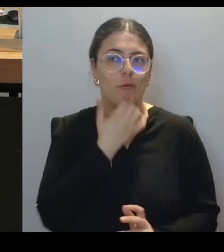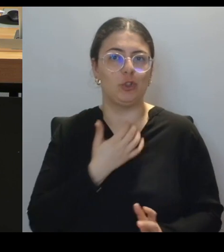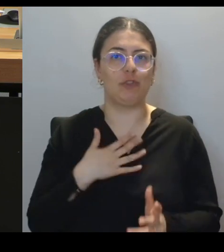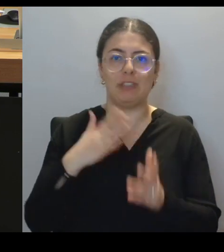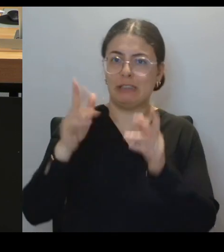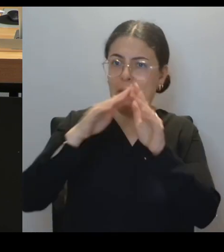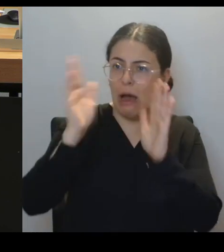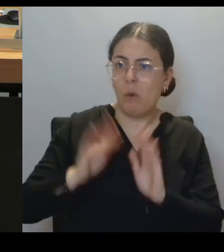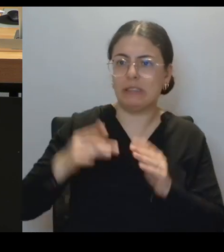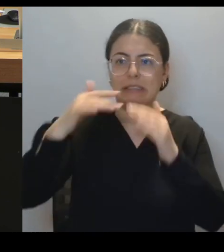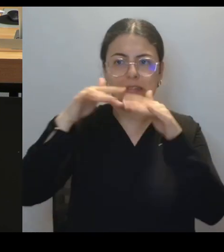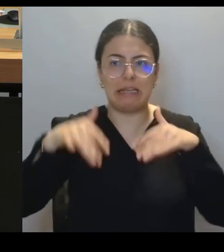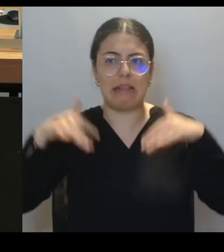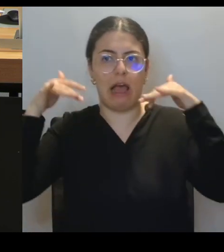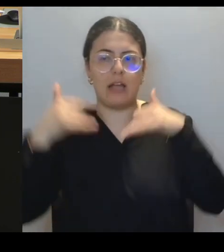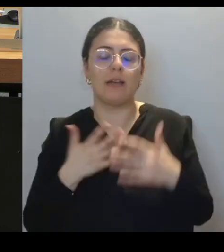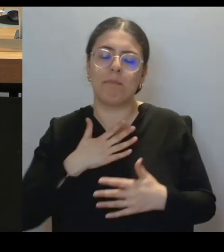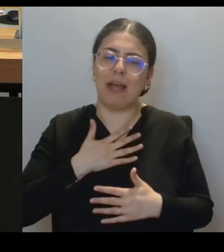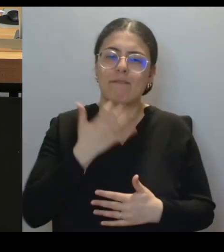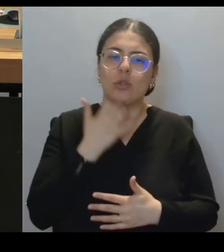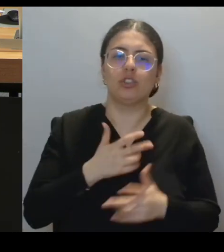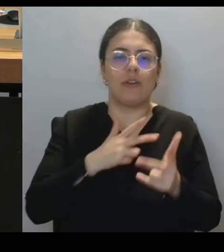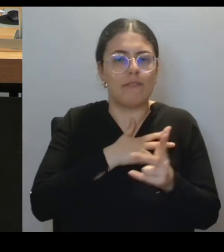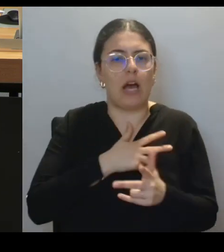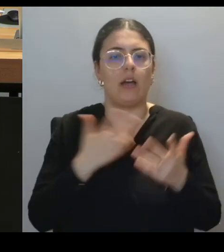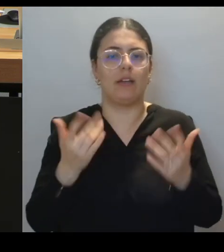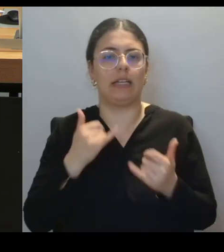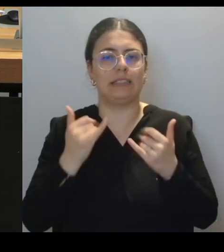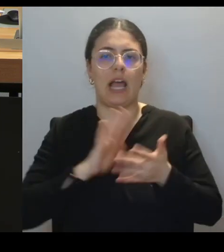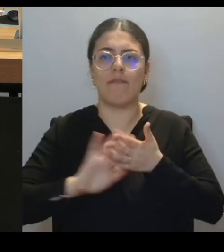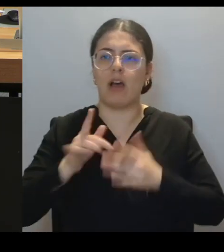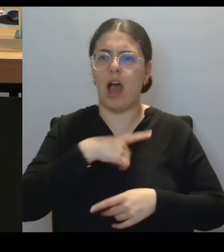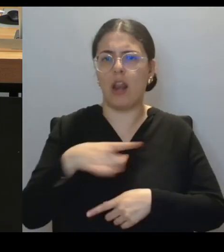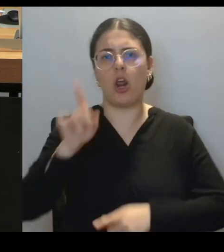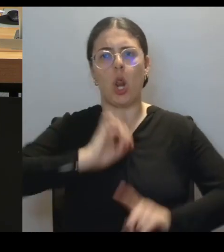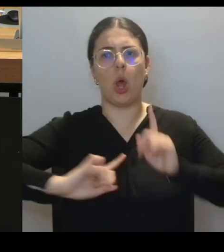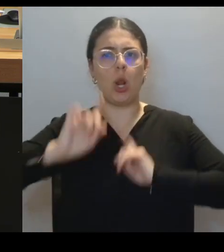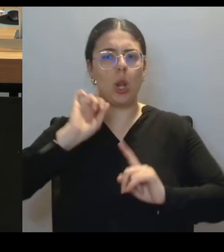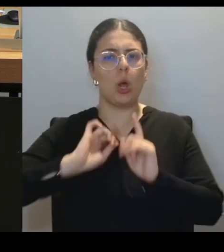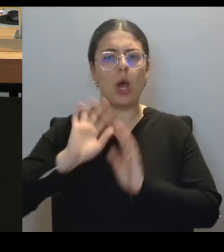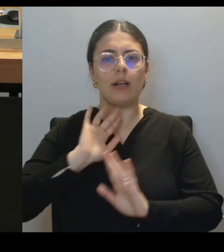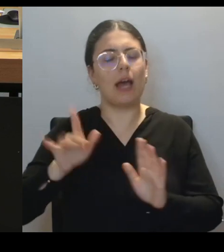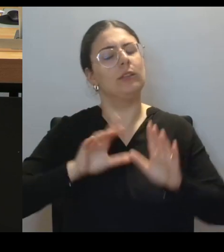nicht alle irgendwie rausreden, sondern wir wirklich alles gemeinsam tun, damit das Tuntenhaus bleibt. Vielen, vielen Dank!